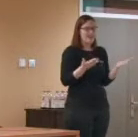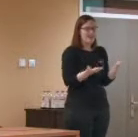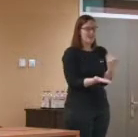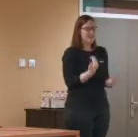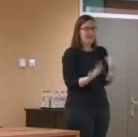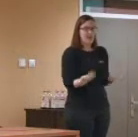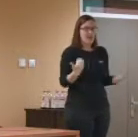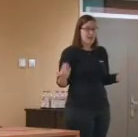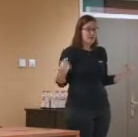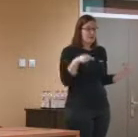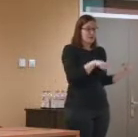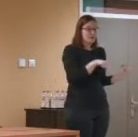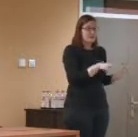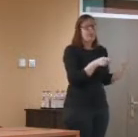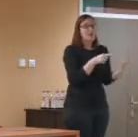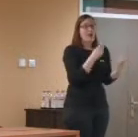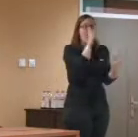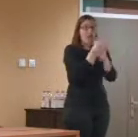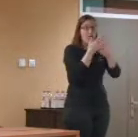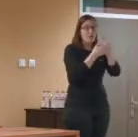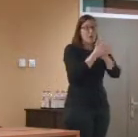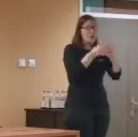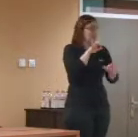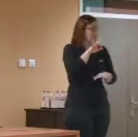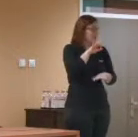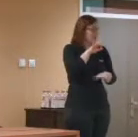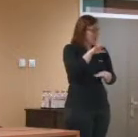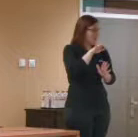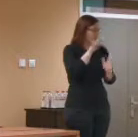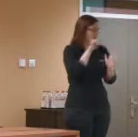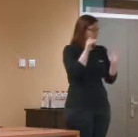de 15.000 millones de euros que sería la cifra que incluye la corrupción